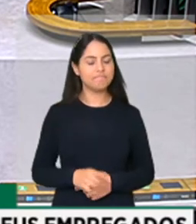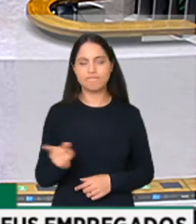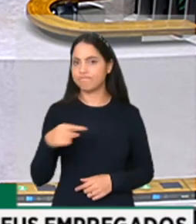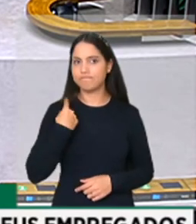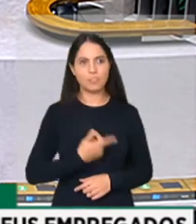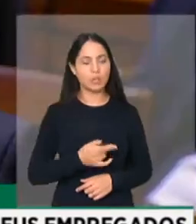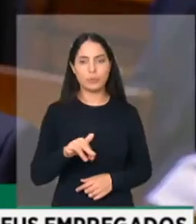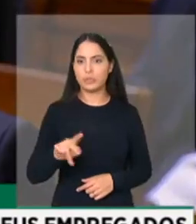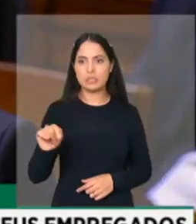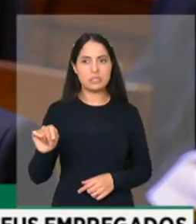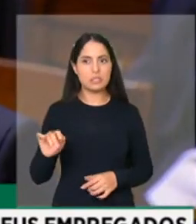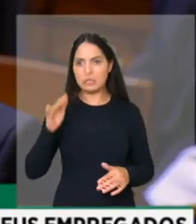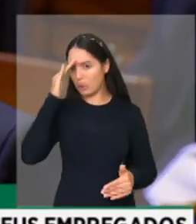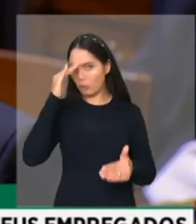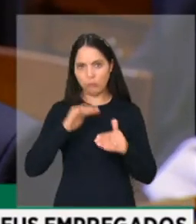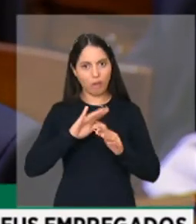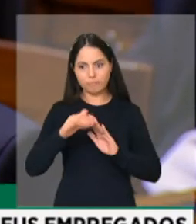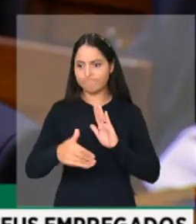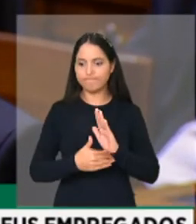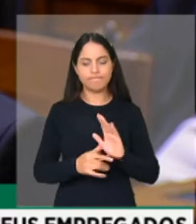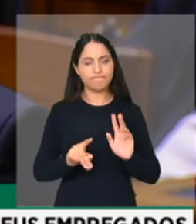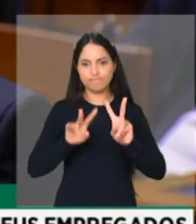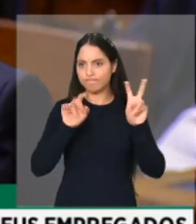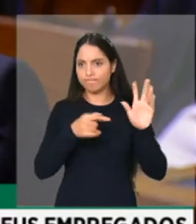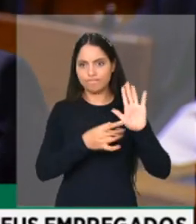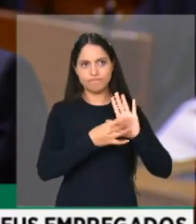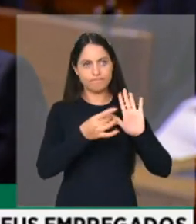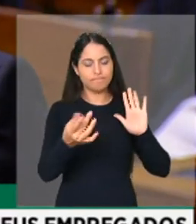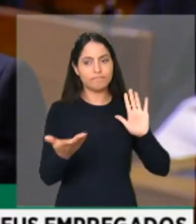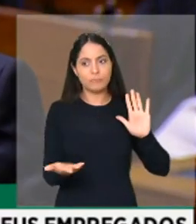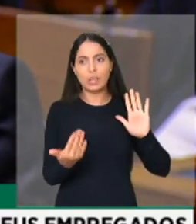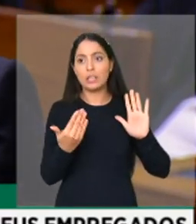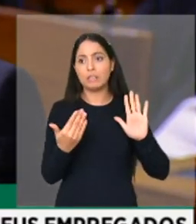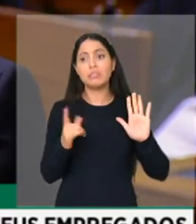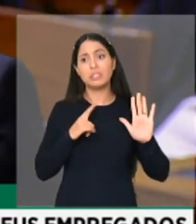NA NOSSA BANCADA SOBRE ESSE DESTAQUE, HÁ PARLAMENTARES